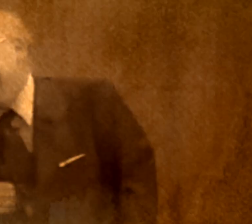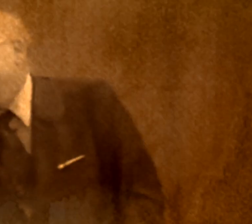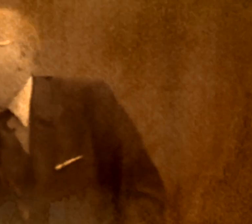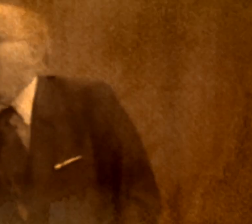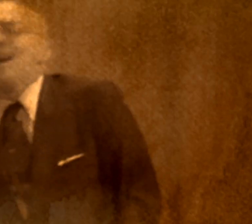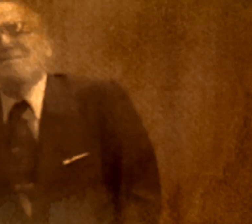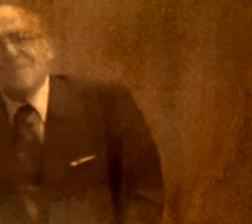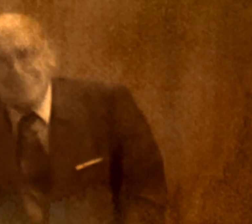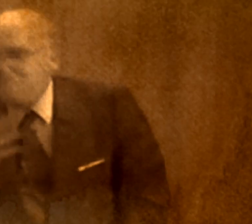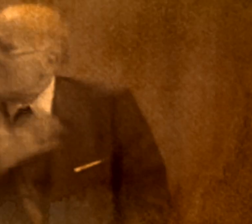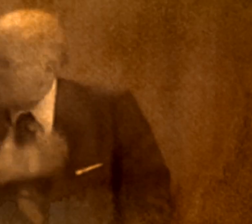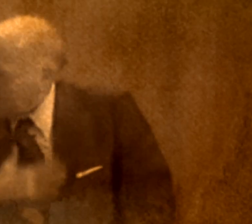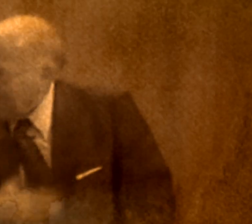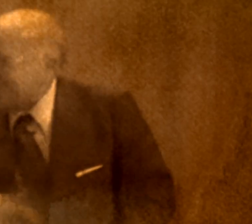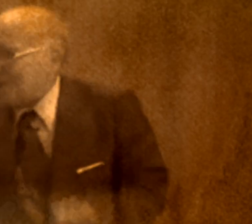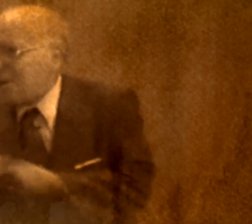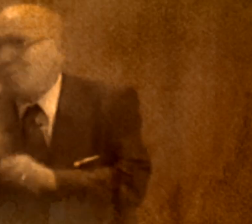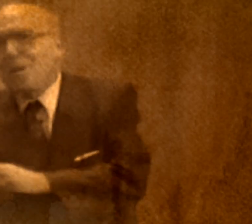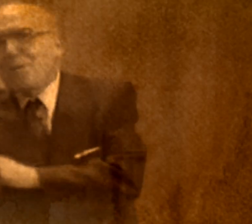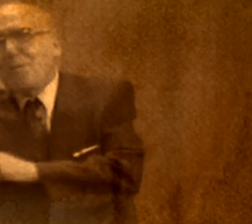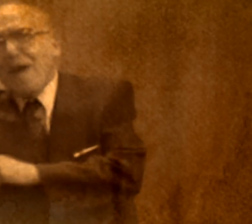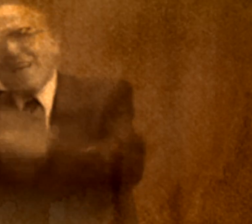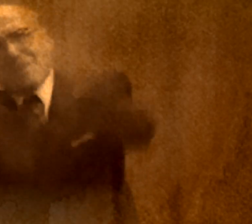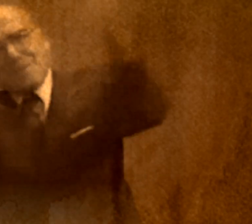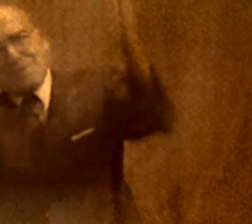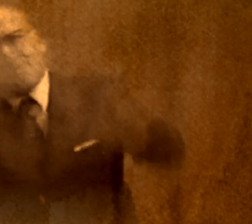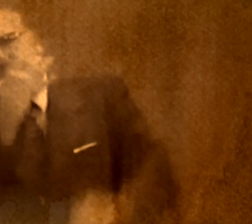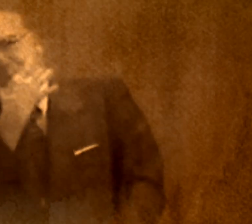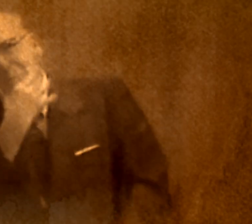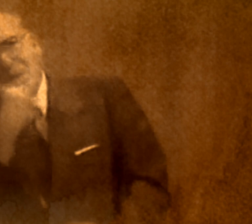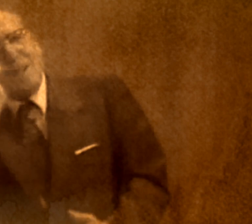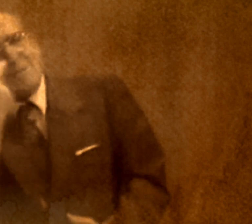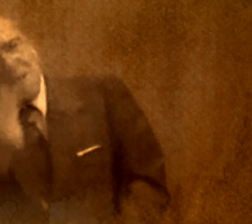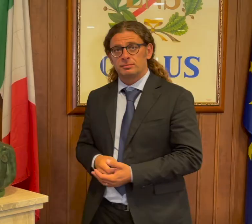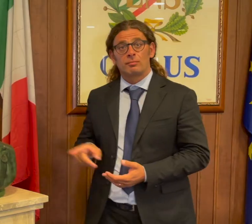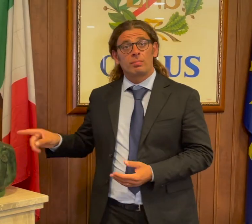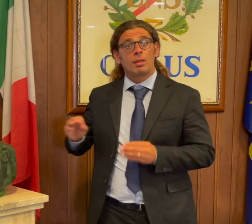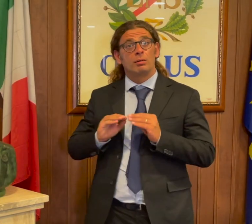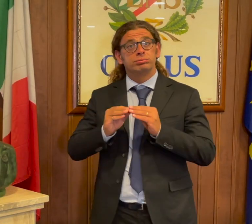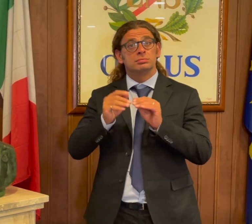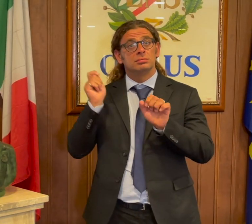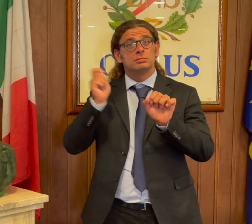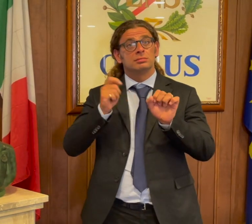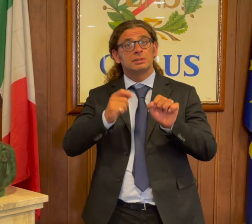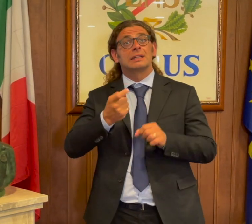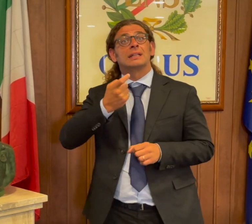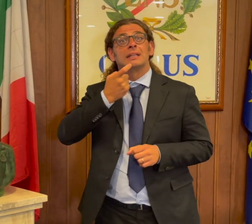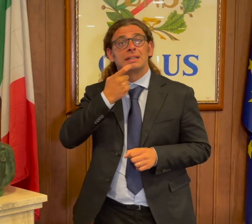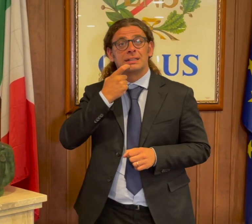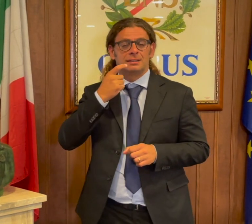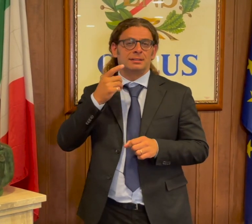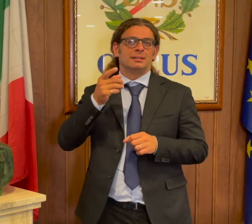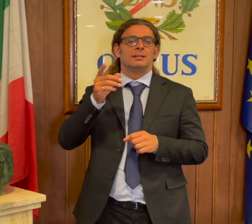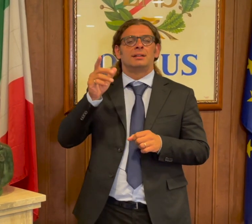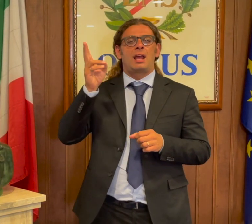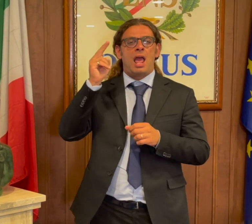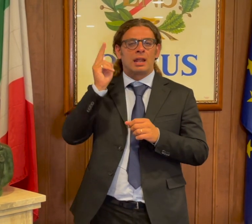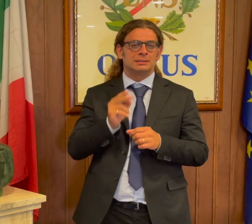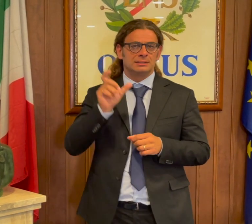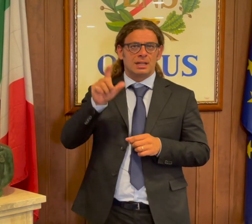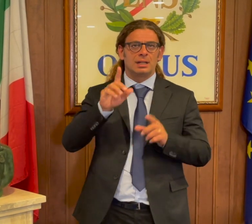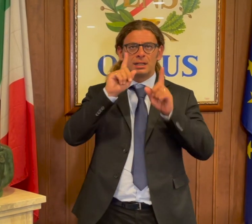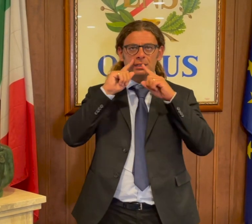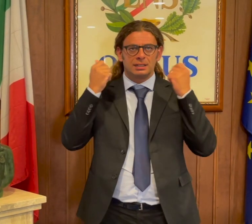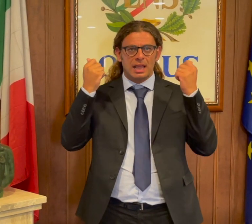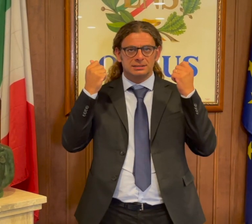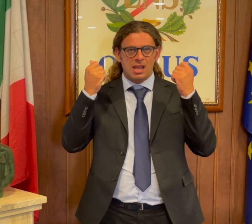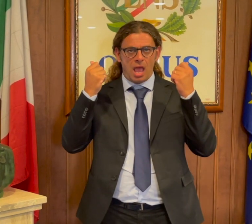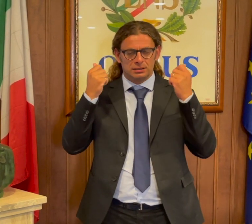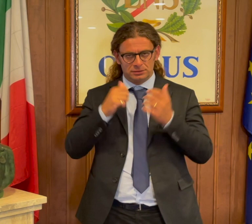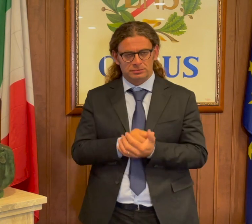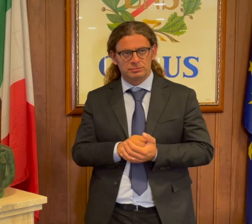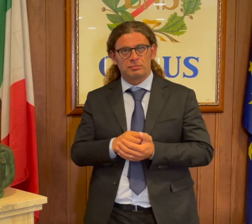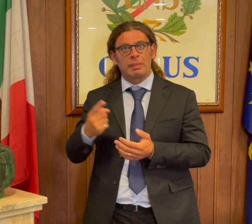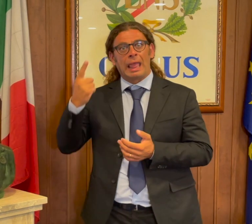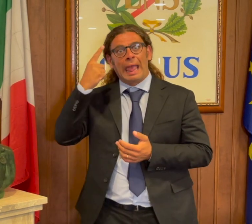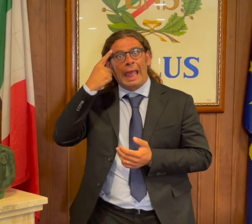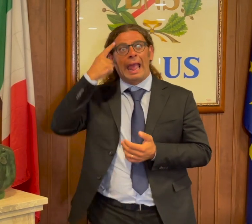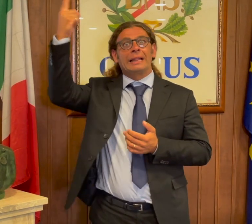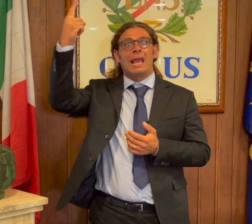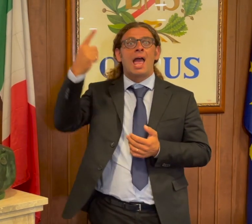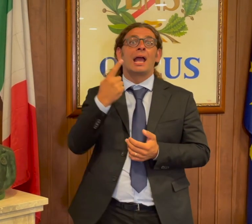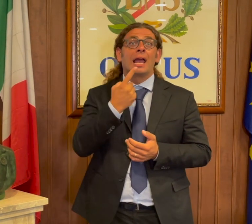Ecco il busto di Ieralla e un suo breve video, questo scultura è stata creata dall'artista Ludovico Graziani